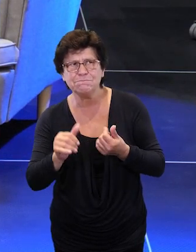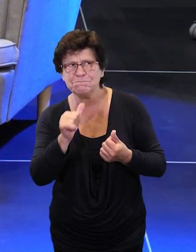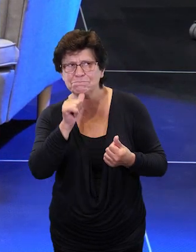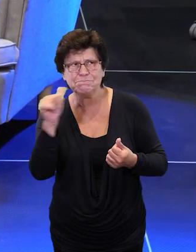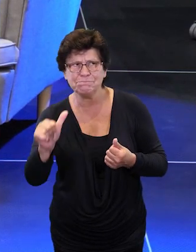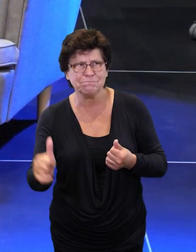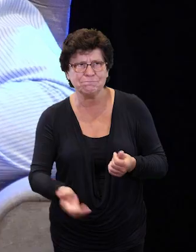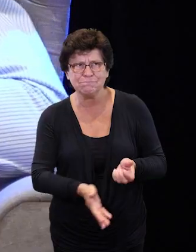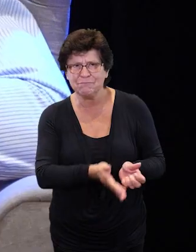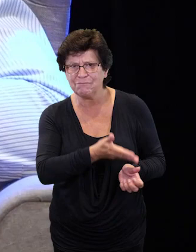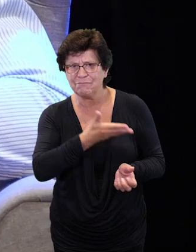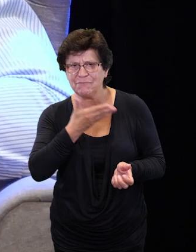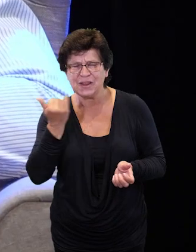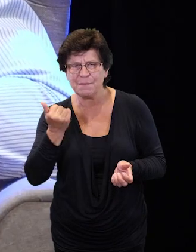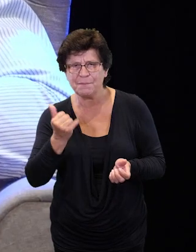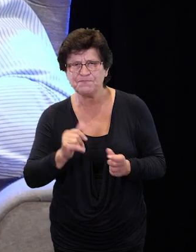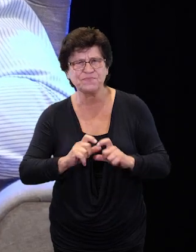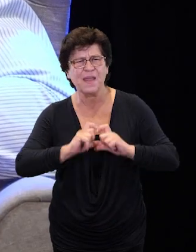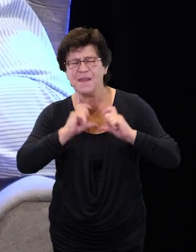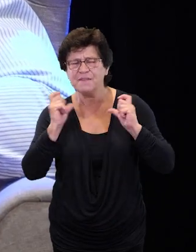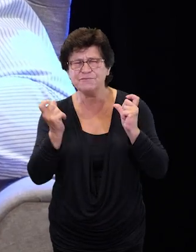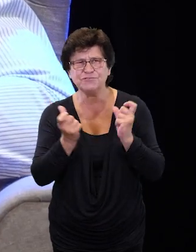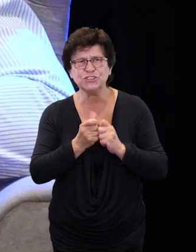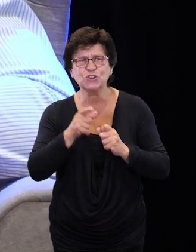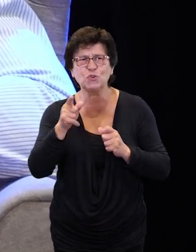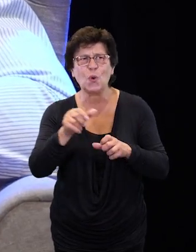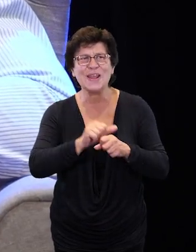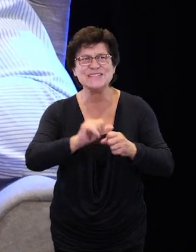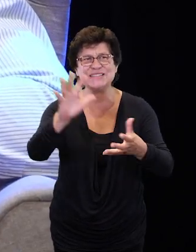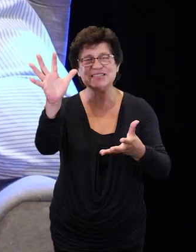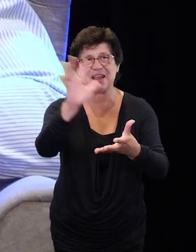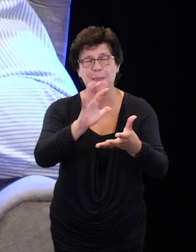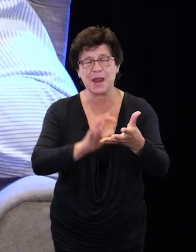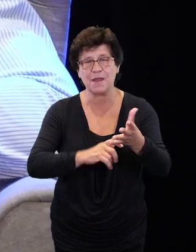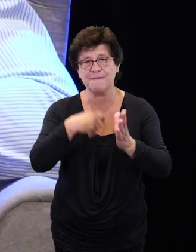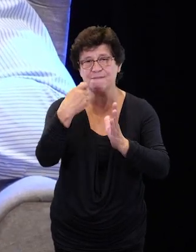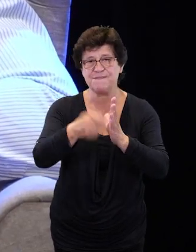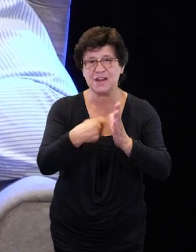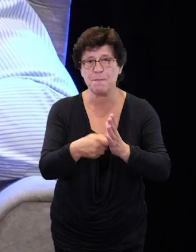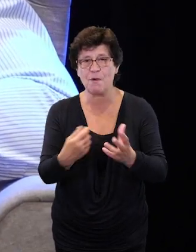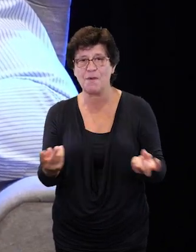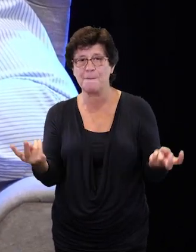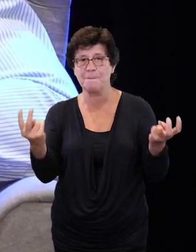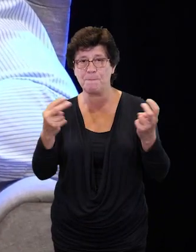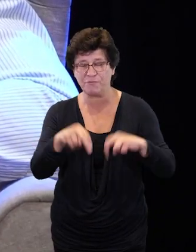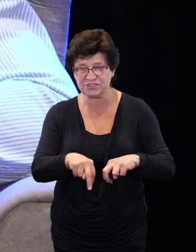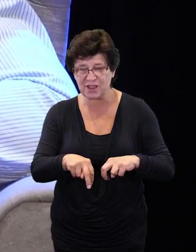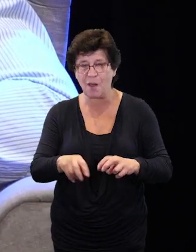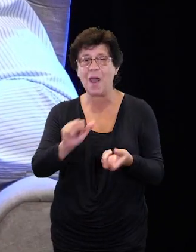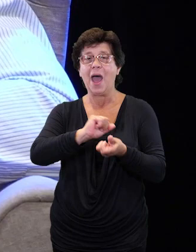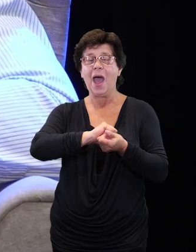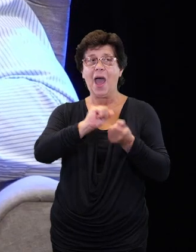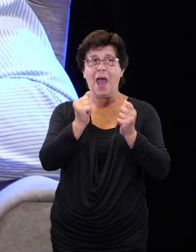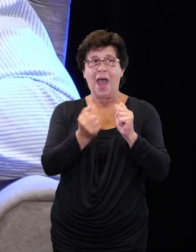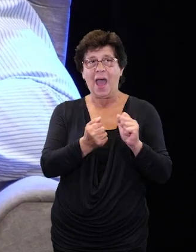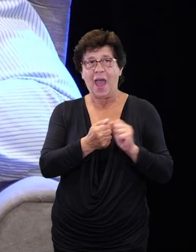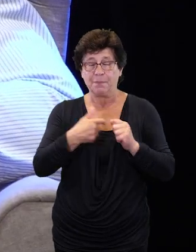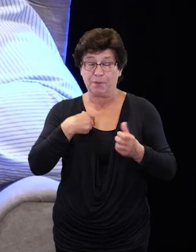I to wszystko są scenariusze filmowe, które już powstały, albo te, które ja piszę do szuflady. Więc to jest pieśń przyszłości, o co pani pyta.